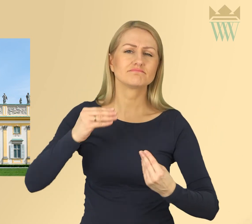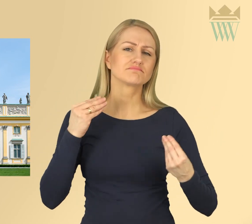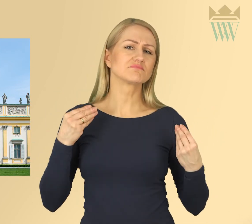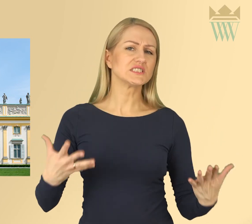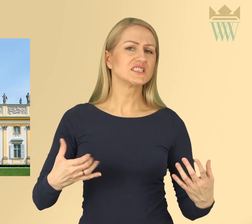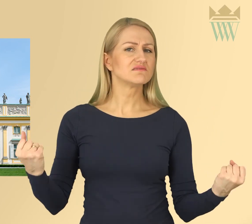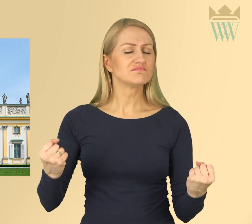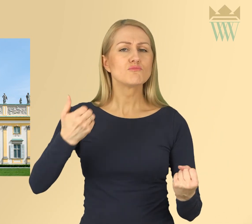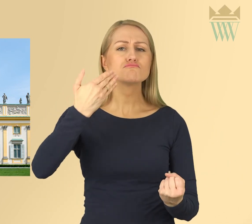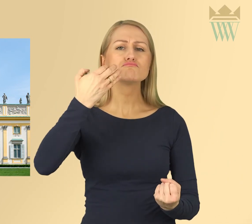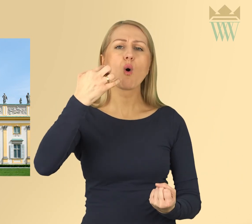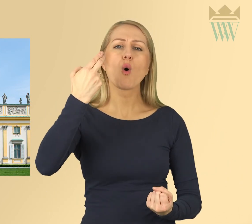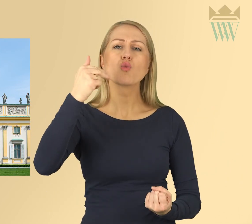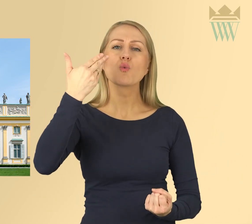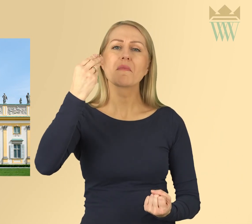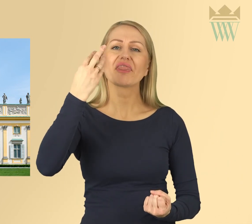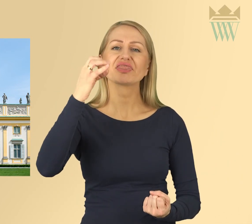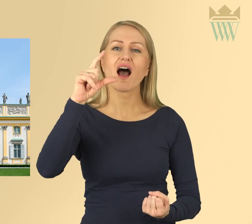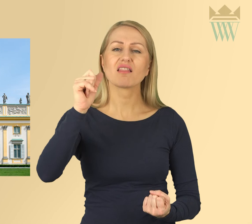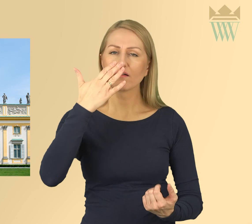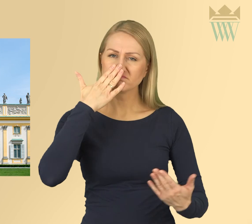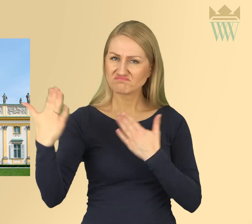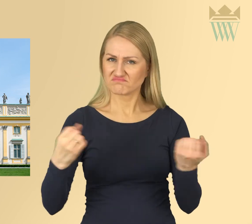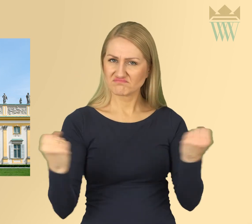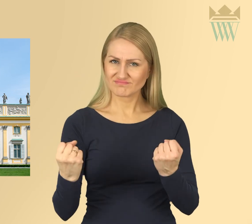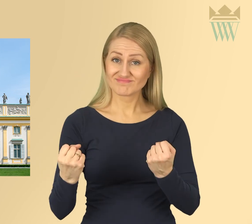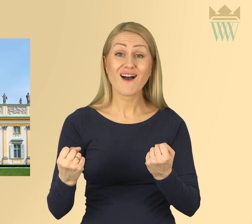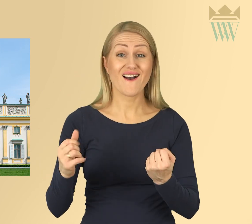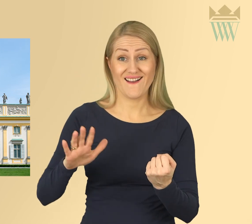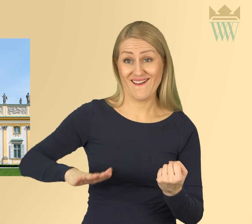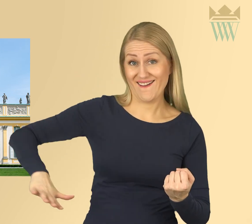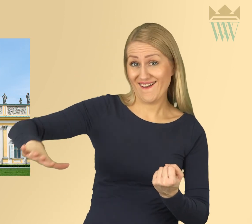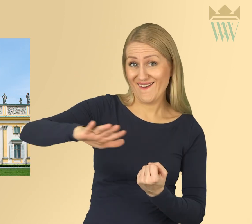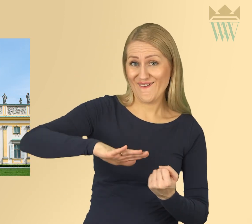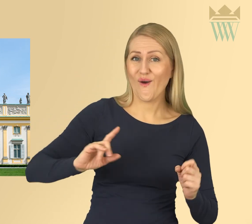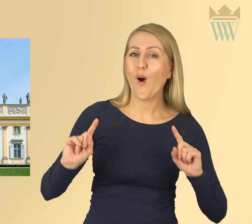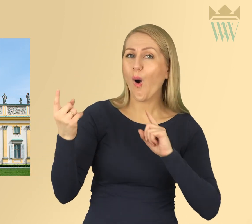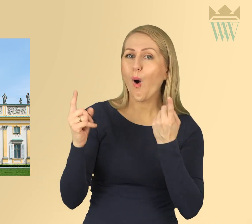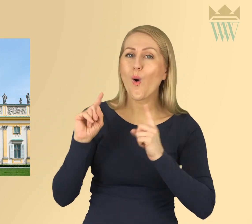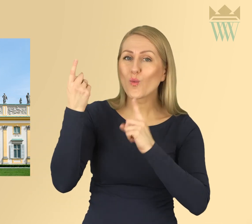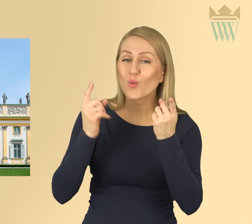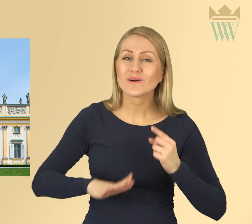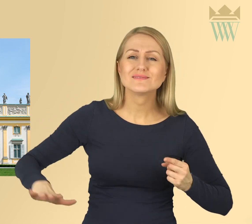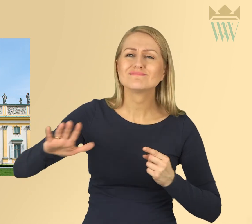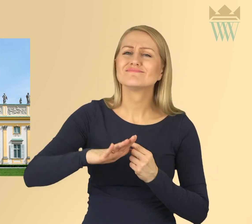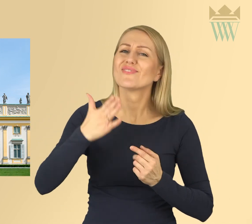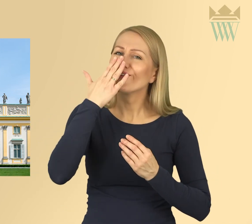jest monumentalna, dostojna oraz reprezentacyjna. Natomiast od strony ogrodu